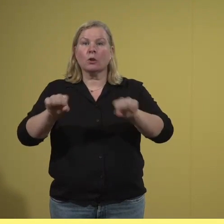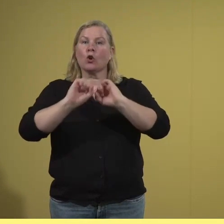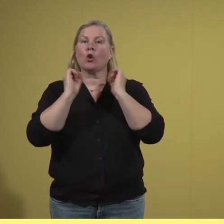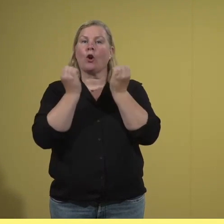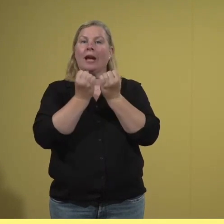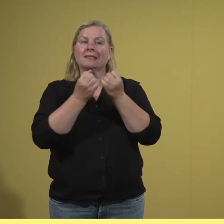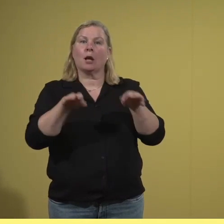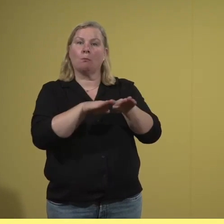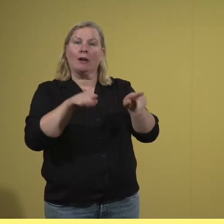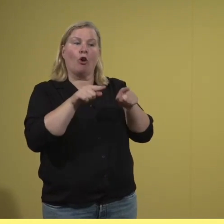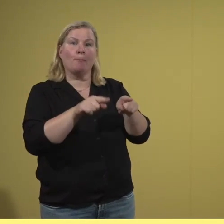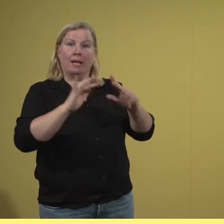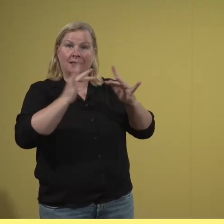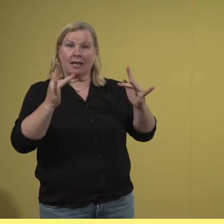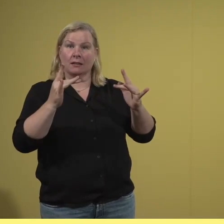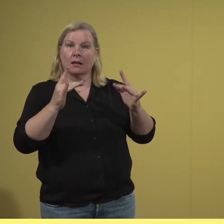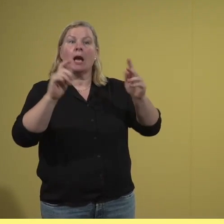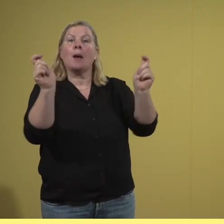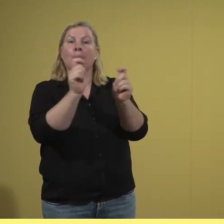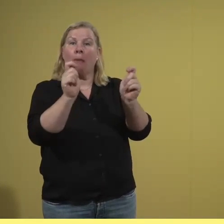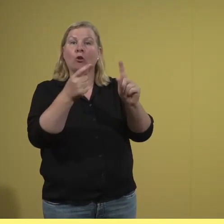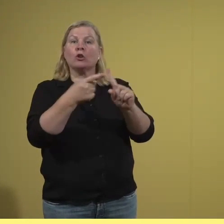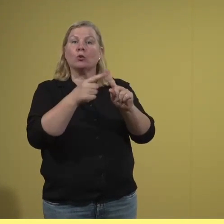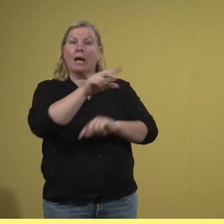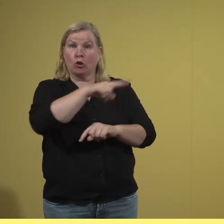Sie können auf der Kongress-Plattform unter "Pause und Ausstellung",